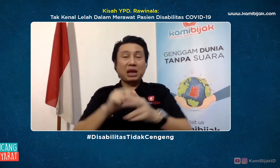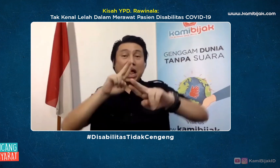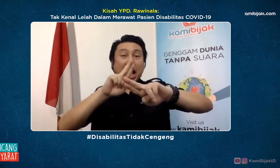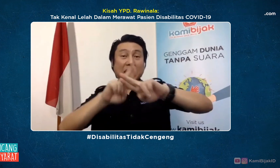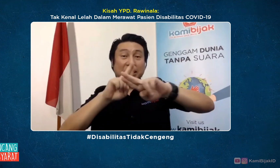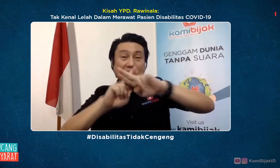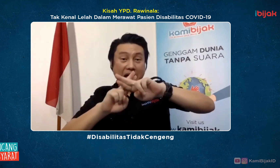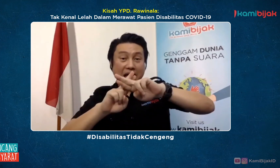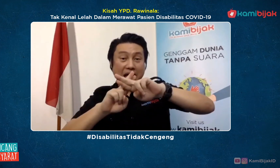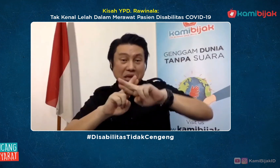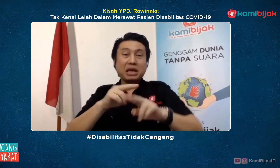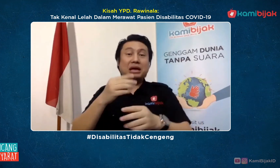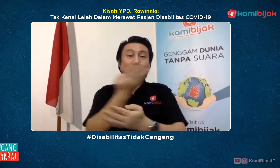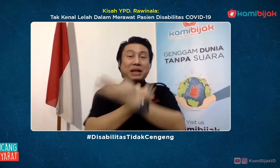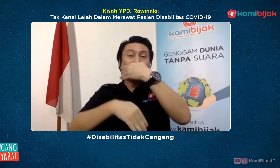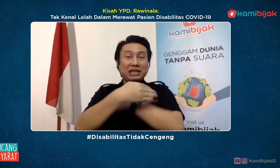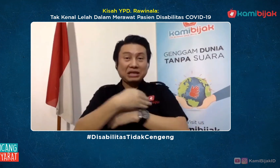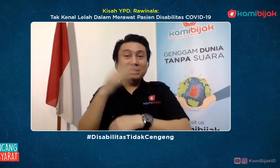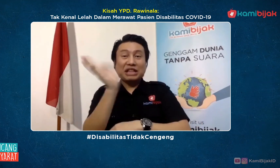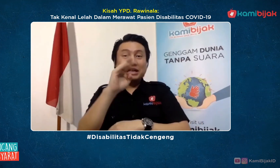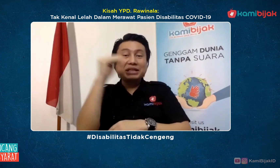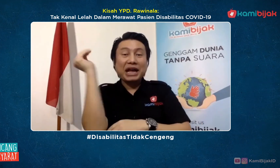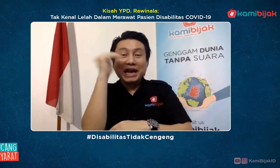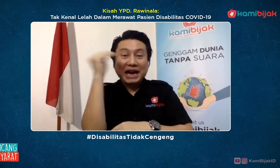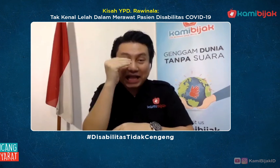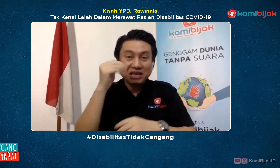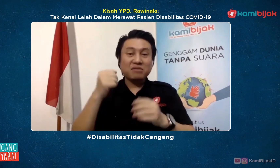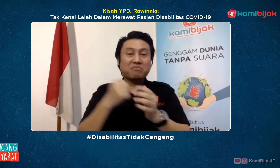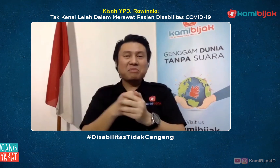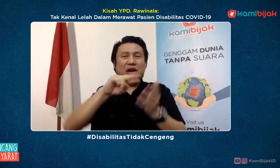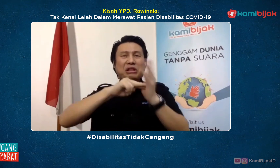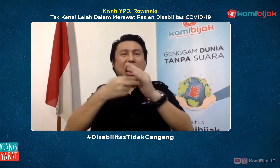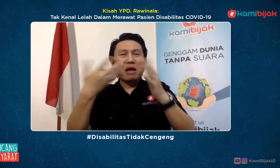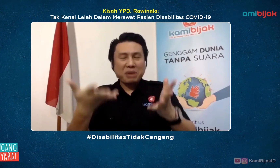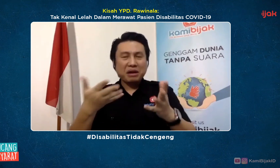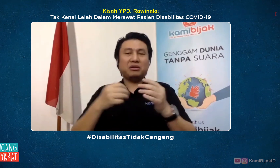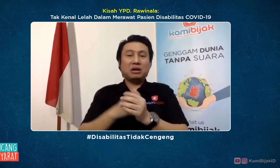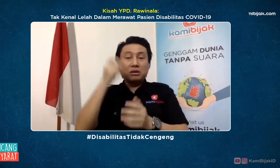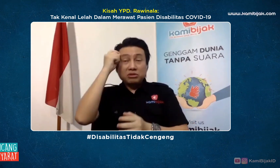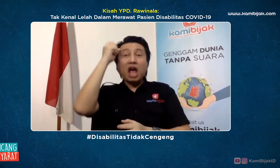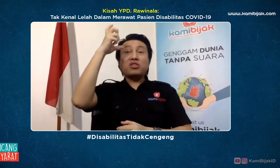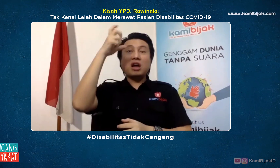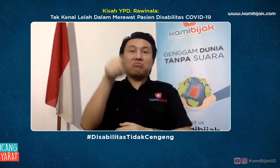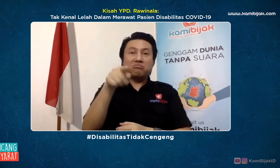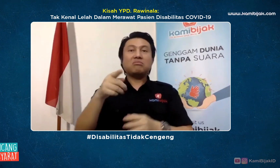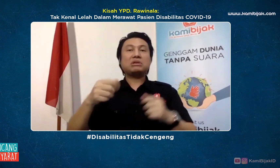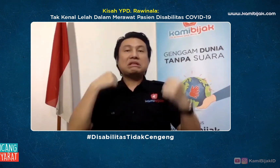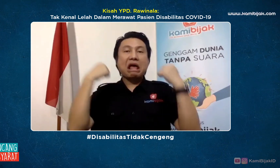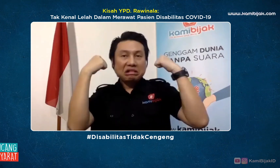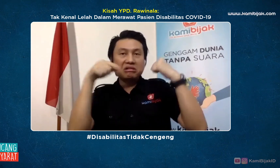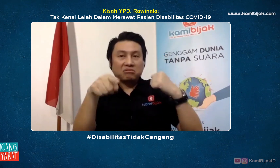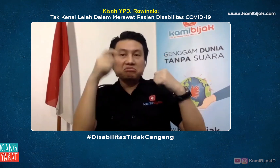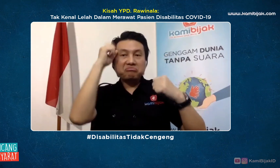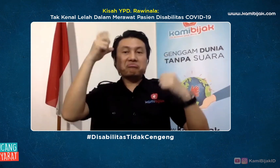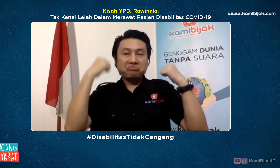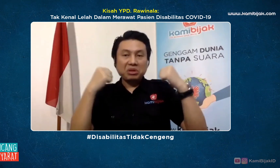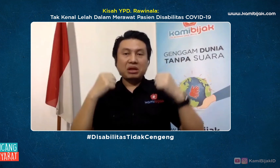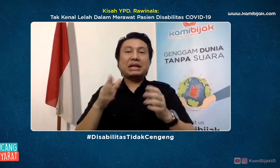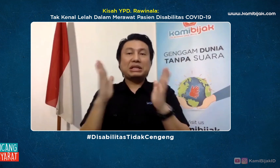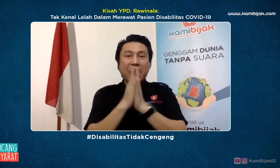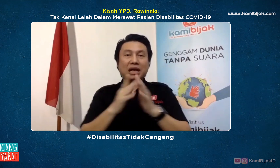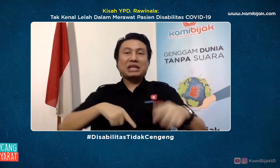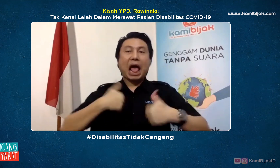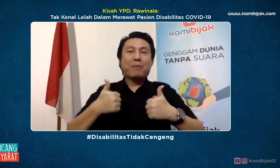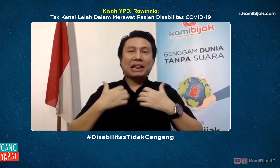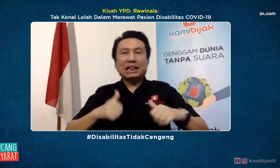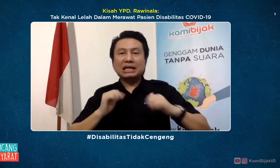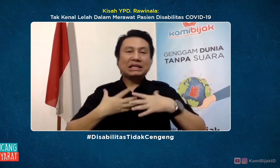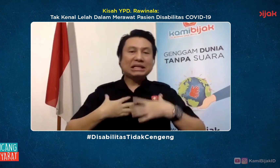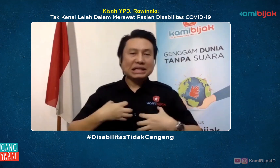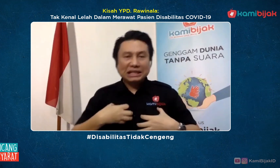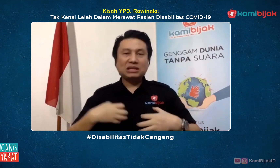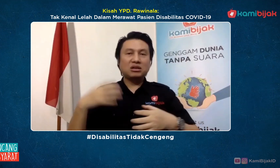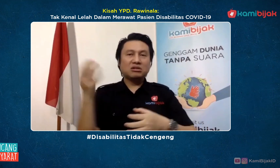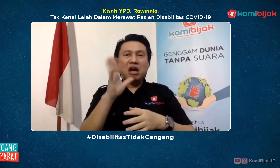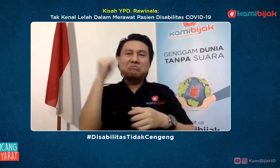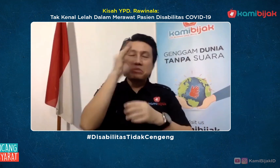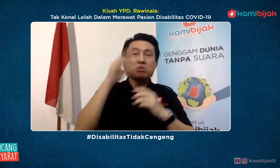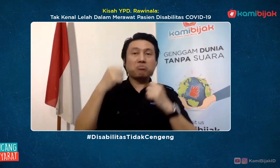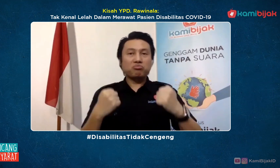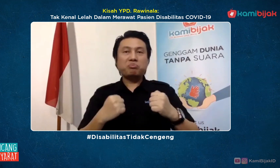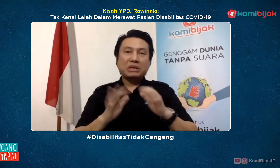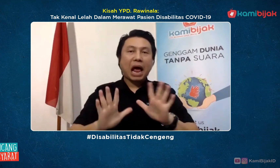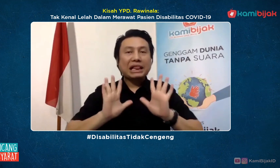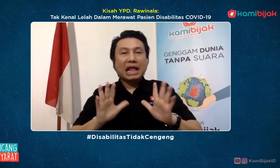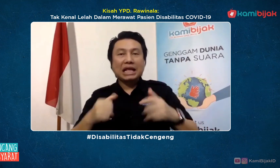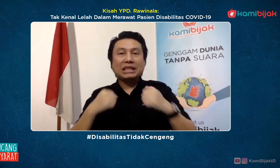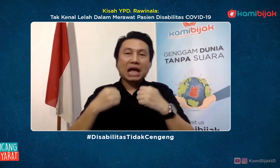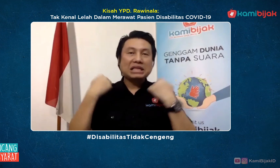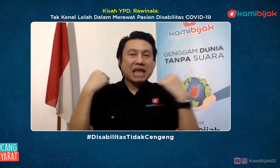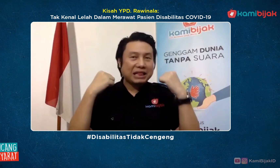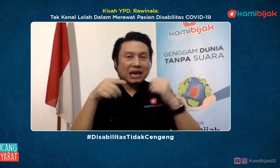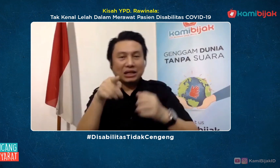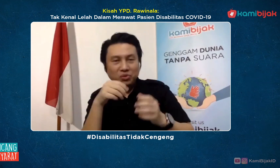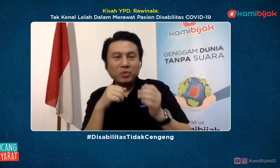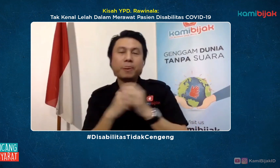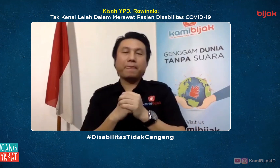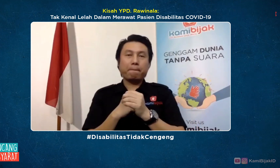#DisabilitasTidakCengeng itu adalah yang sadar kesehatan dan keselamatan diri.